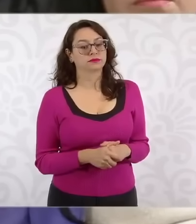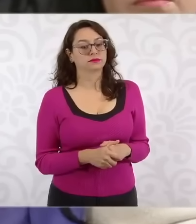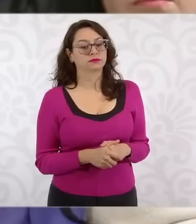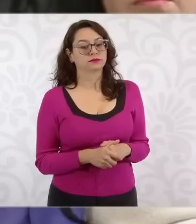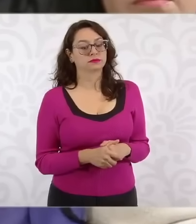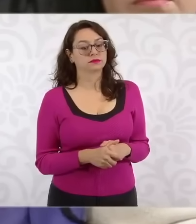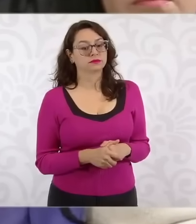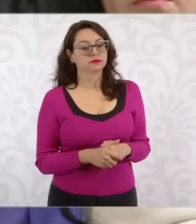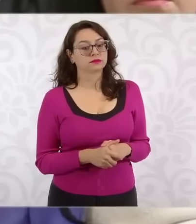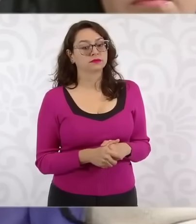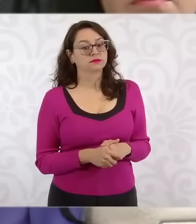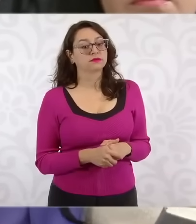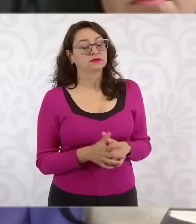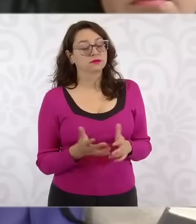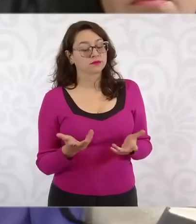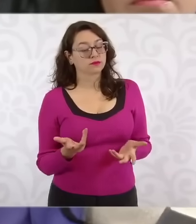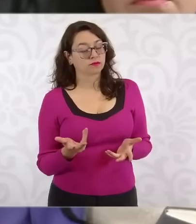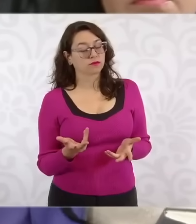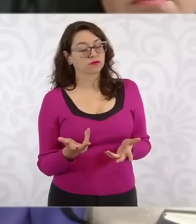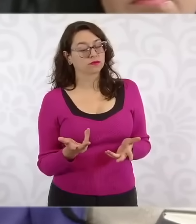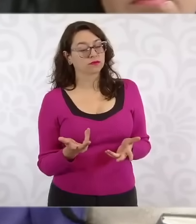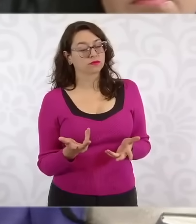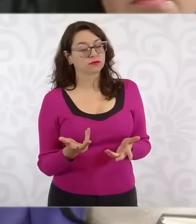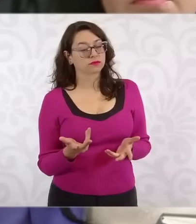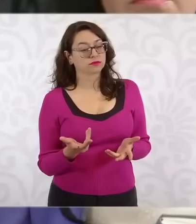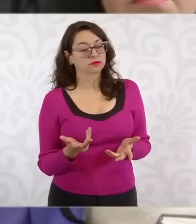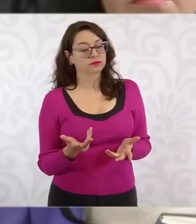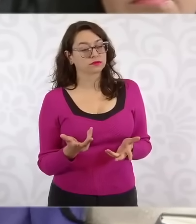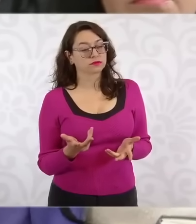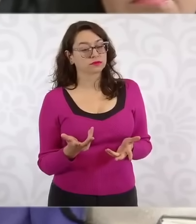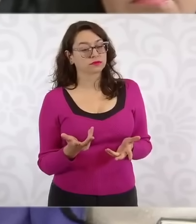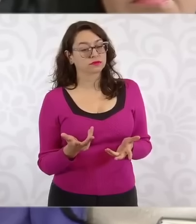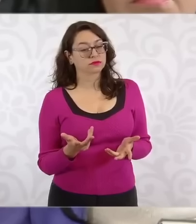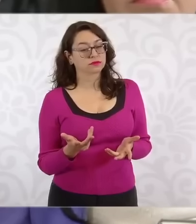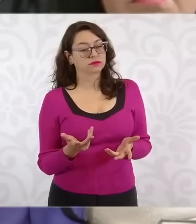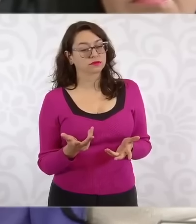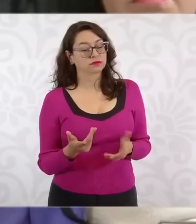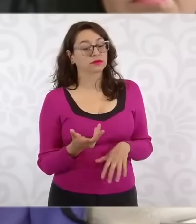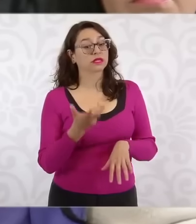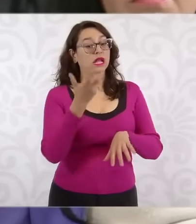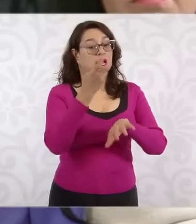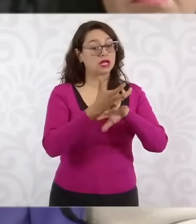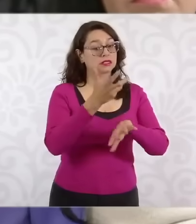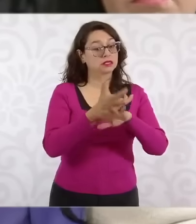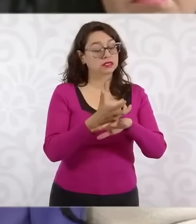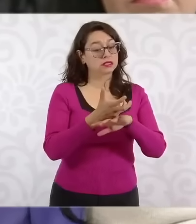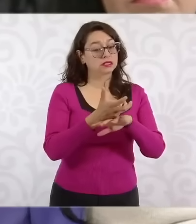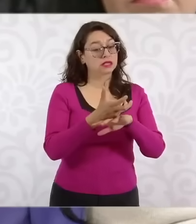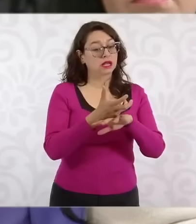ya han salido pues de lo que es el conflicto o el territorio del conflicto entre Estados Unidos y e